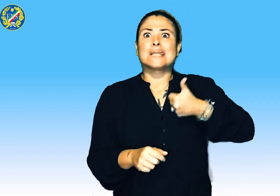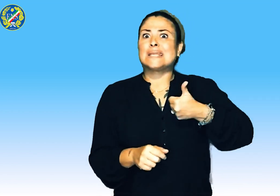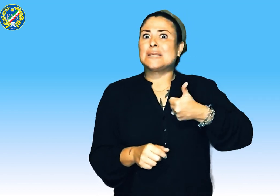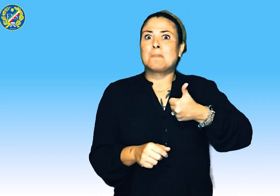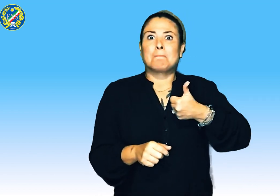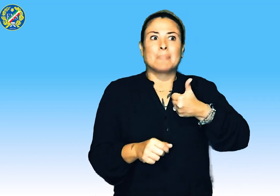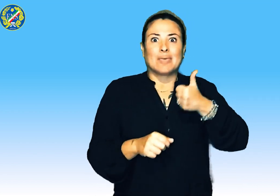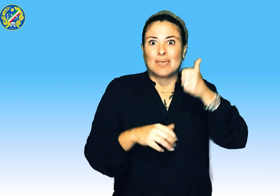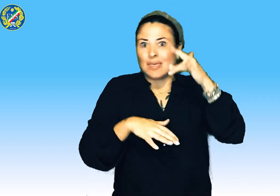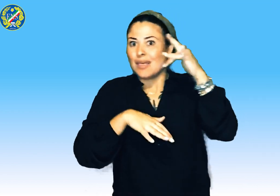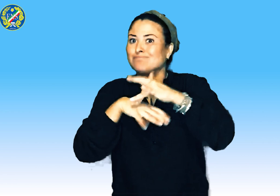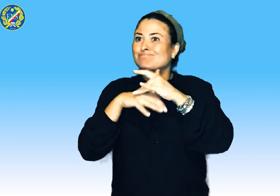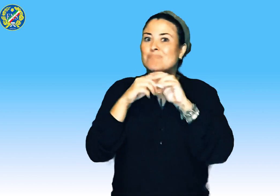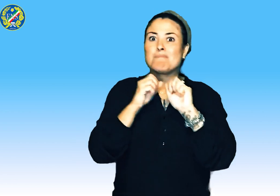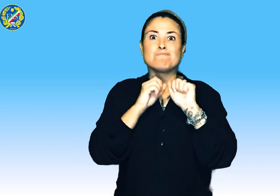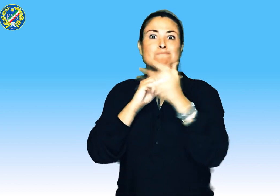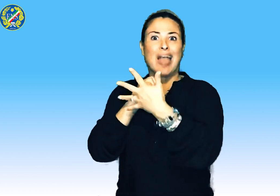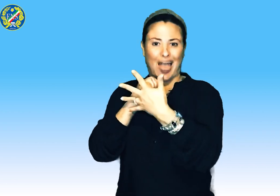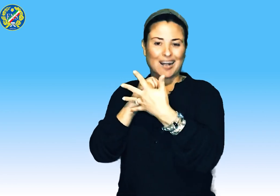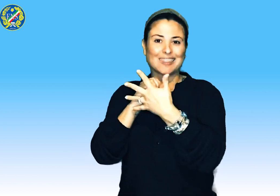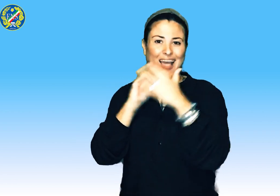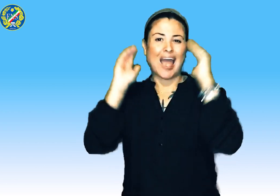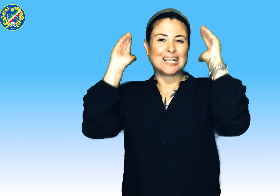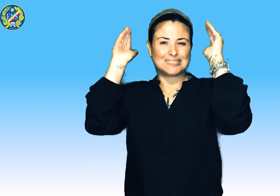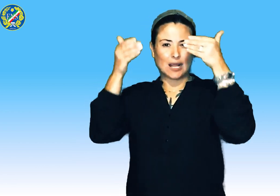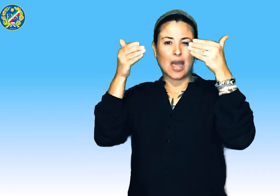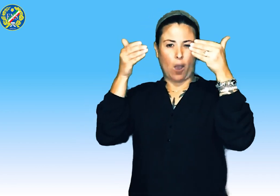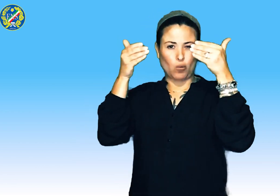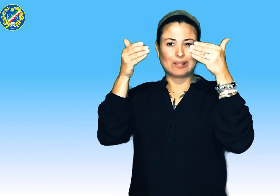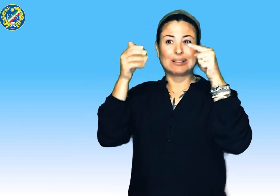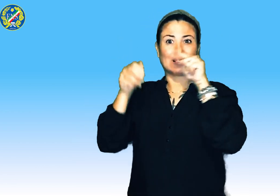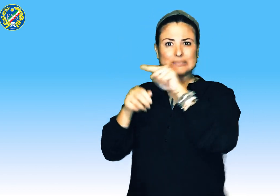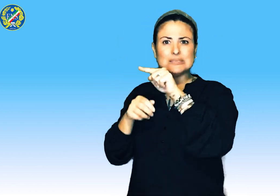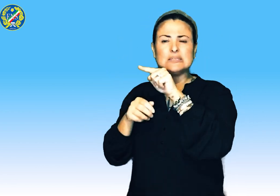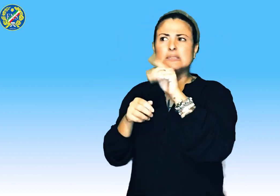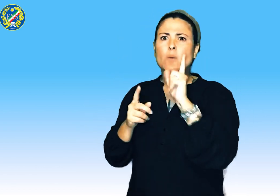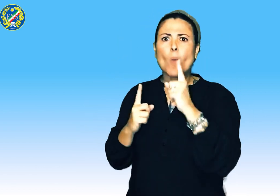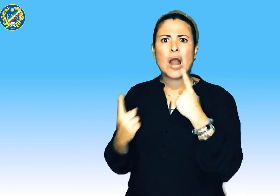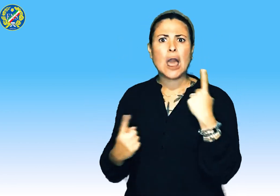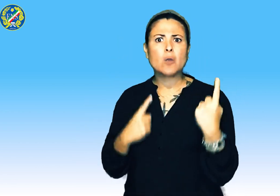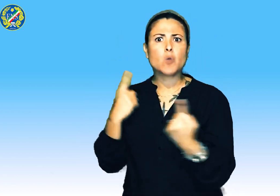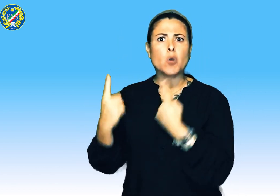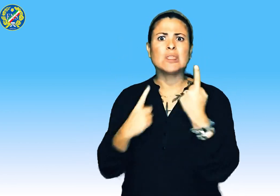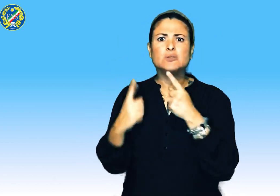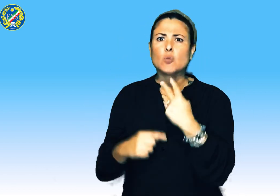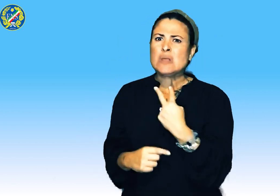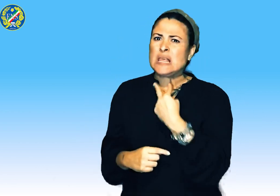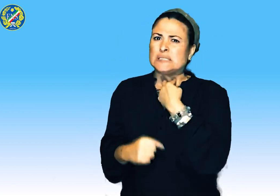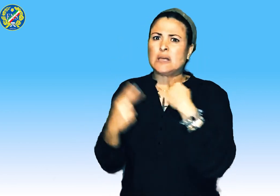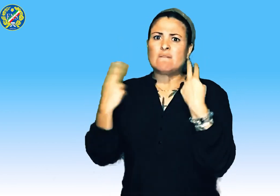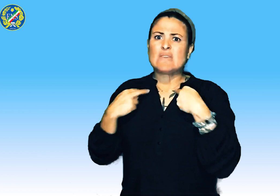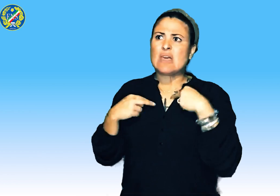la Luna in primis e Marte (a breve).